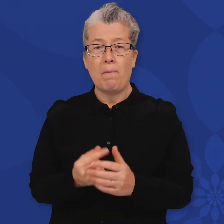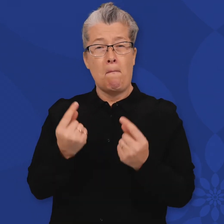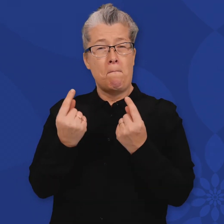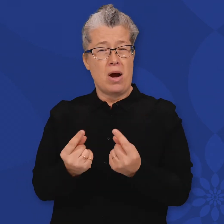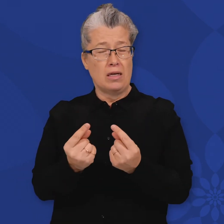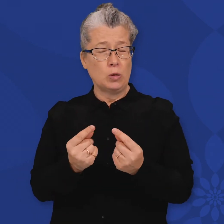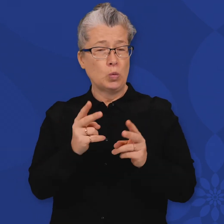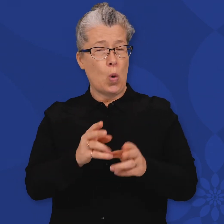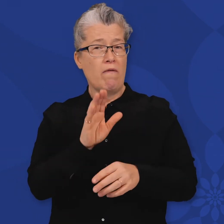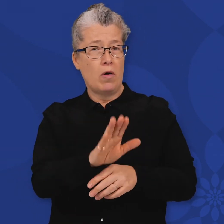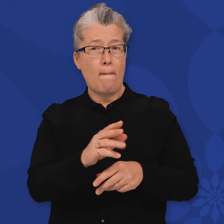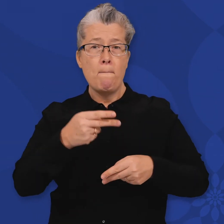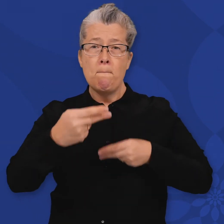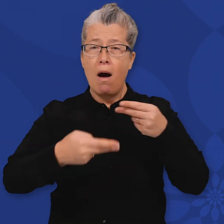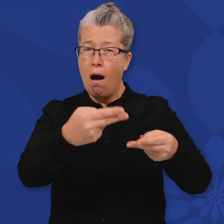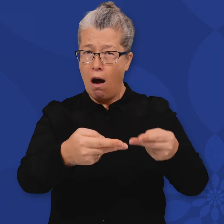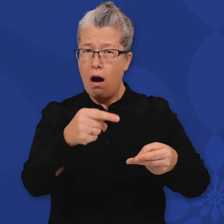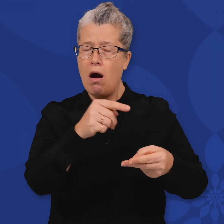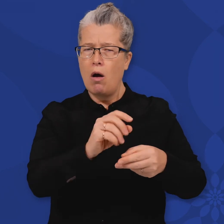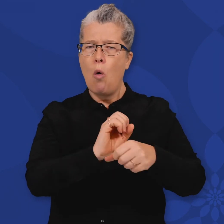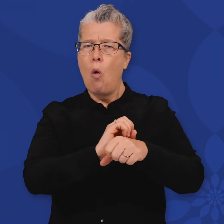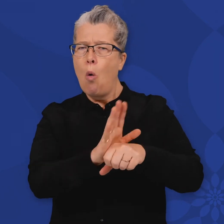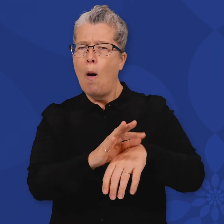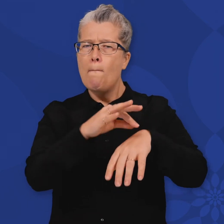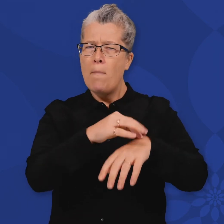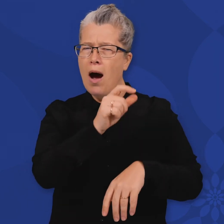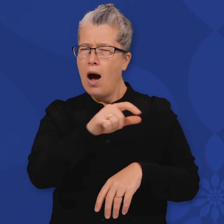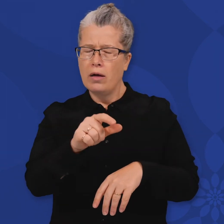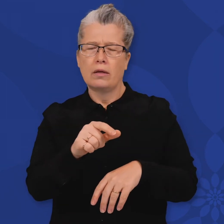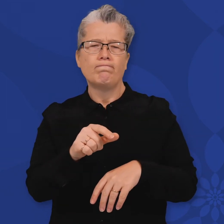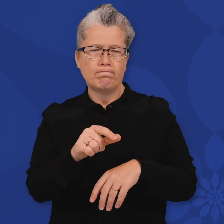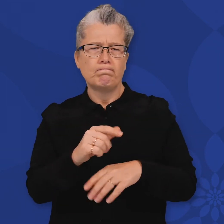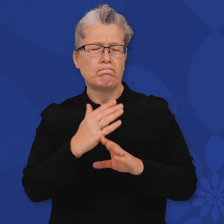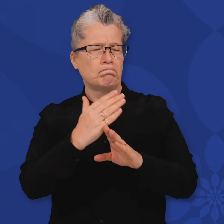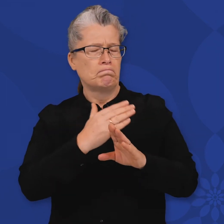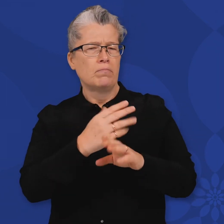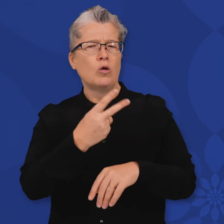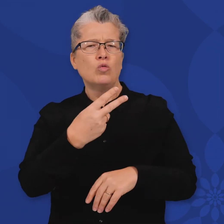Uppskattningsvis 23 procent av coronapatienterna på de övriga bäddavdelningarna inom -